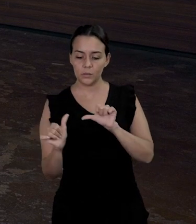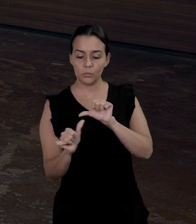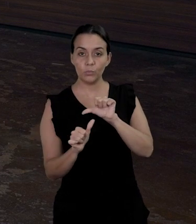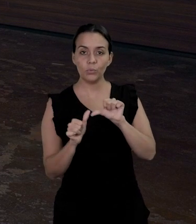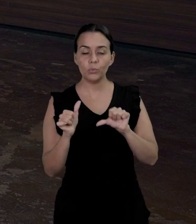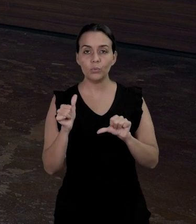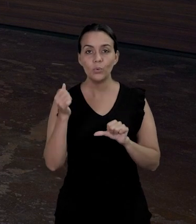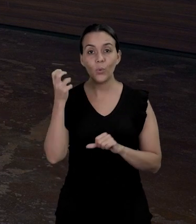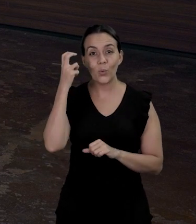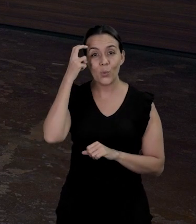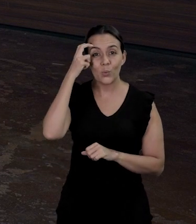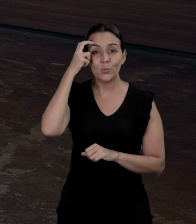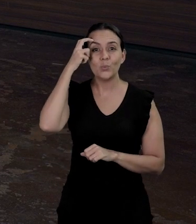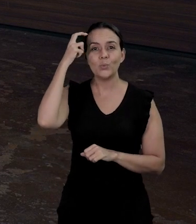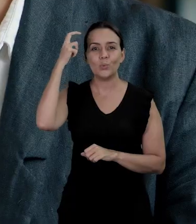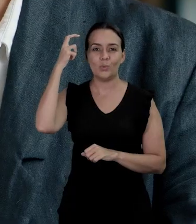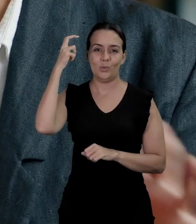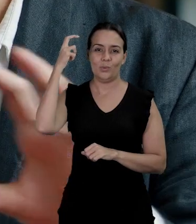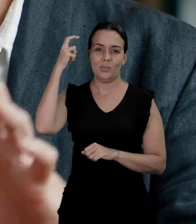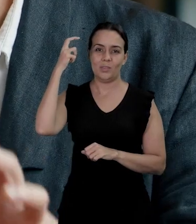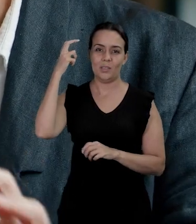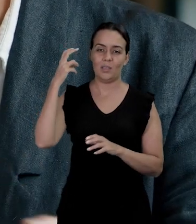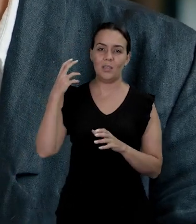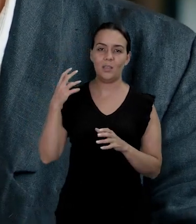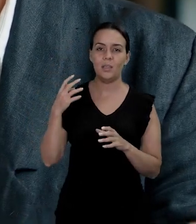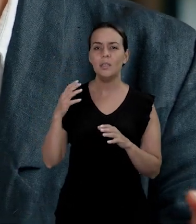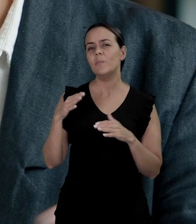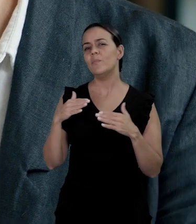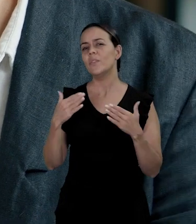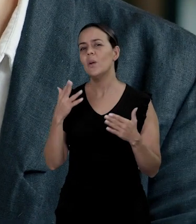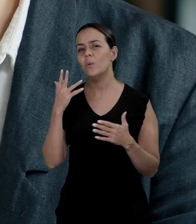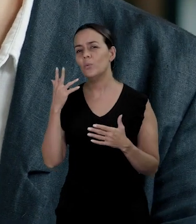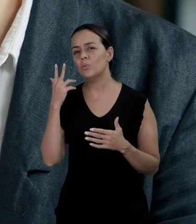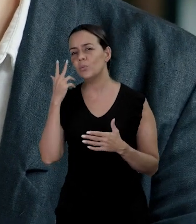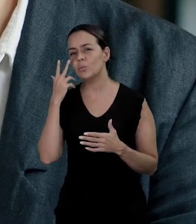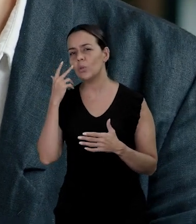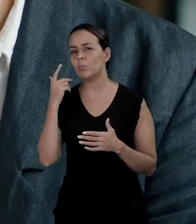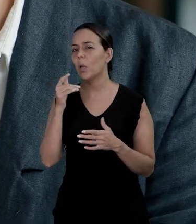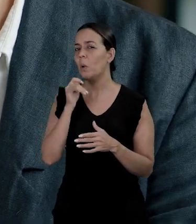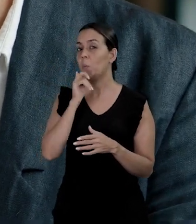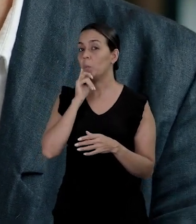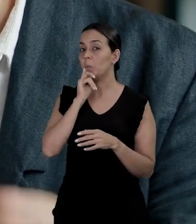Foi uma mudança cultural. Foi meio espontaneamente, eu comecei a perceber que o vídeo,